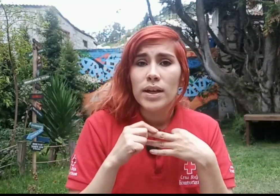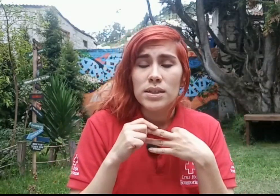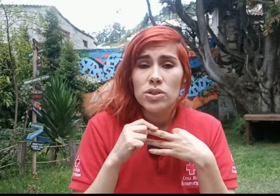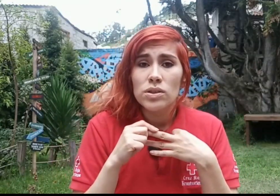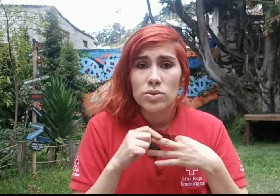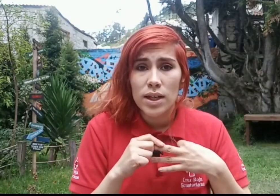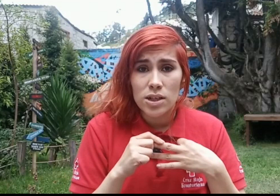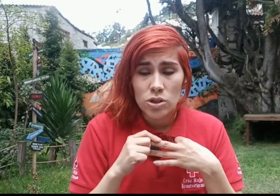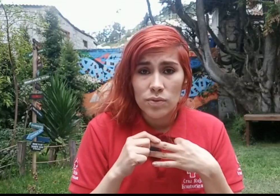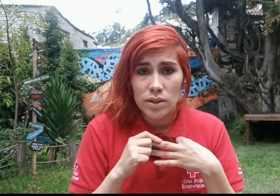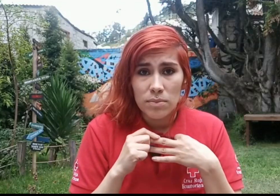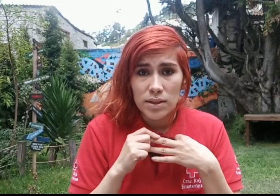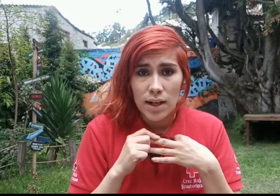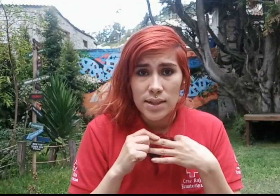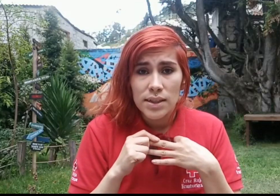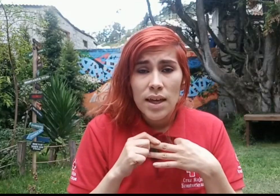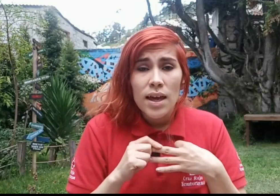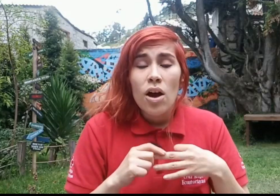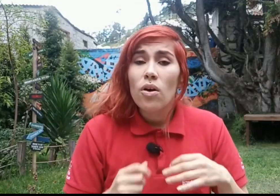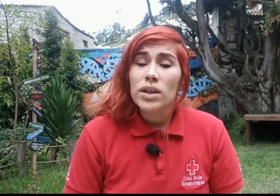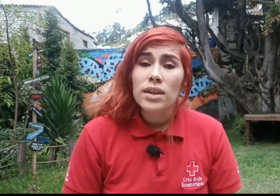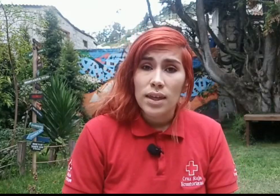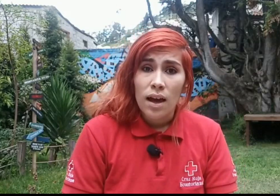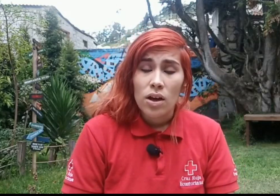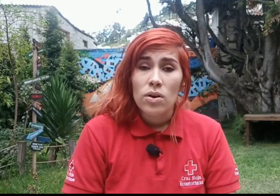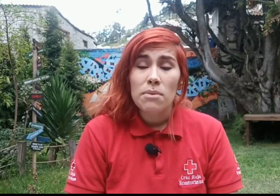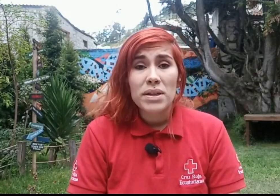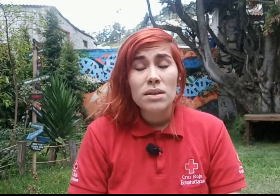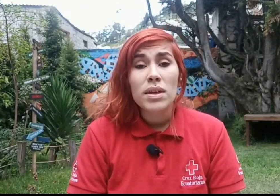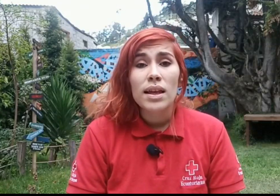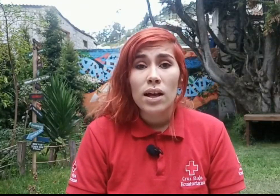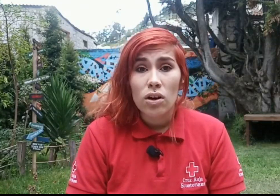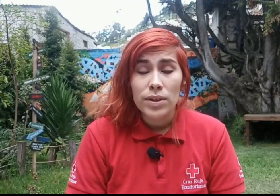ejercicio de sus derechos fundamentales hoy en día con la pandemia de la COVID-19